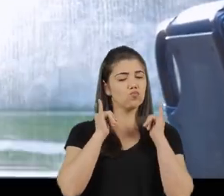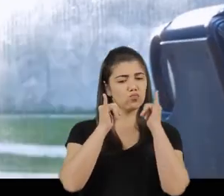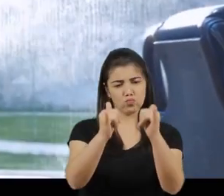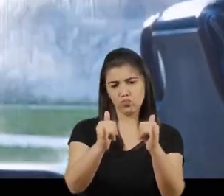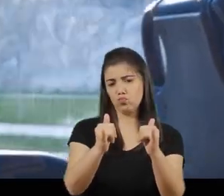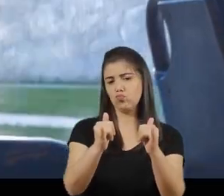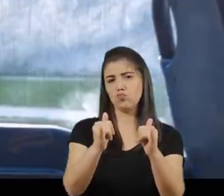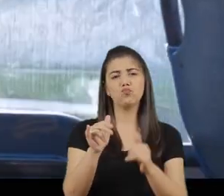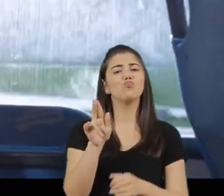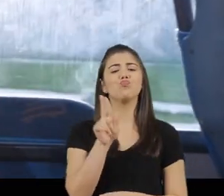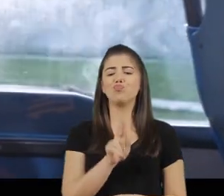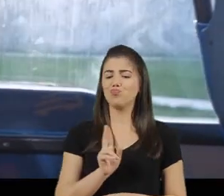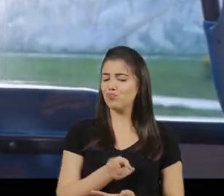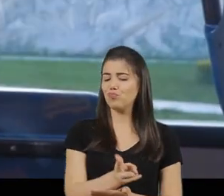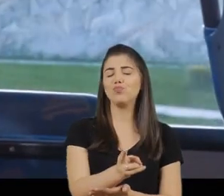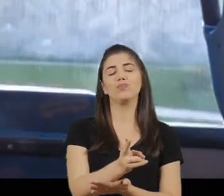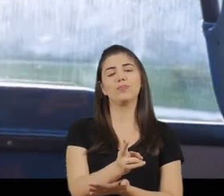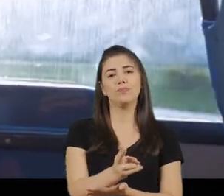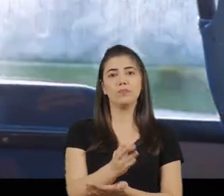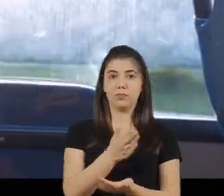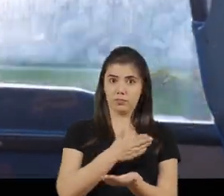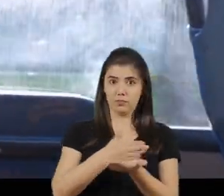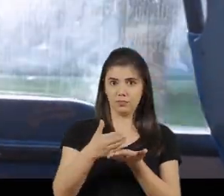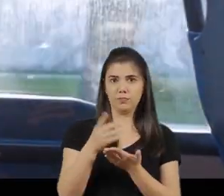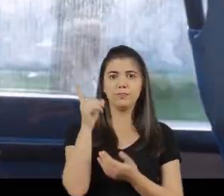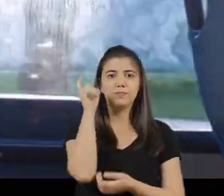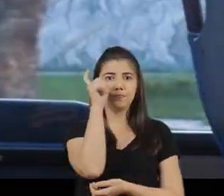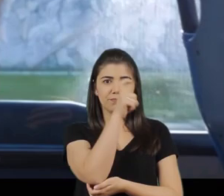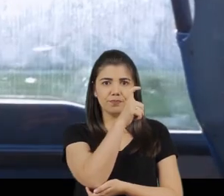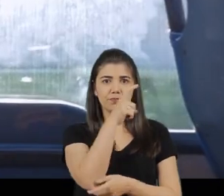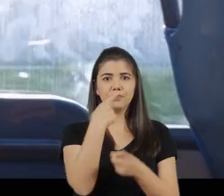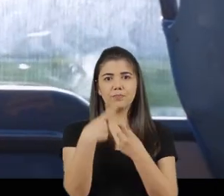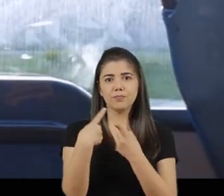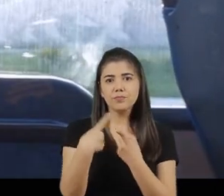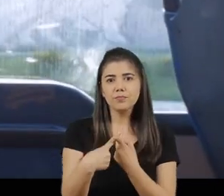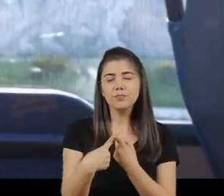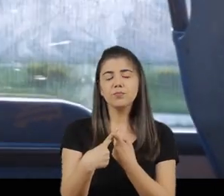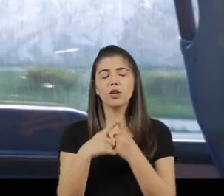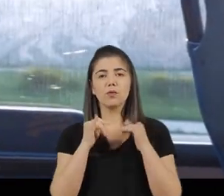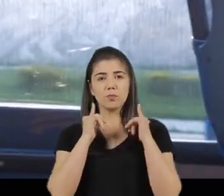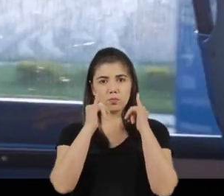nas linhas que eu pegava, ou as vezes os ônibus estavam estragados,